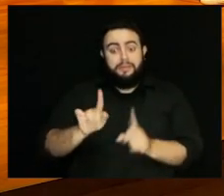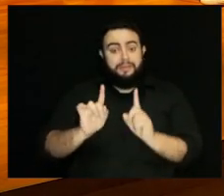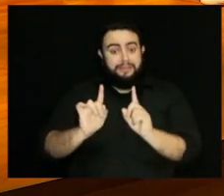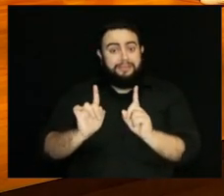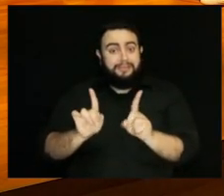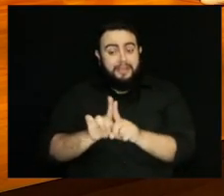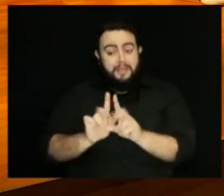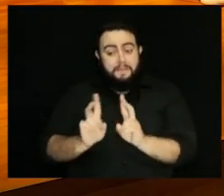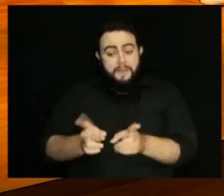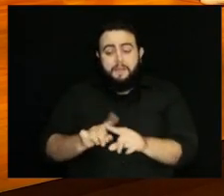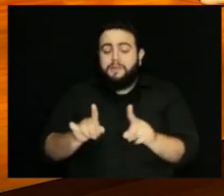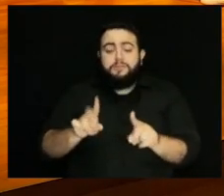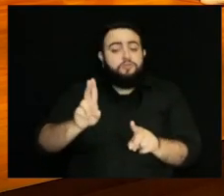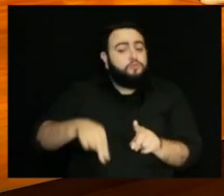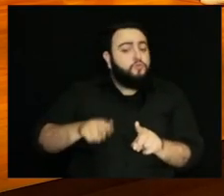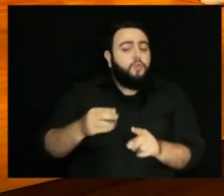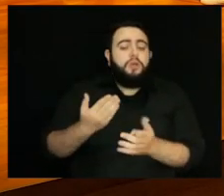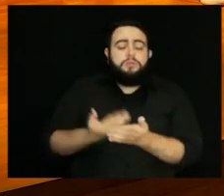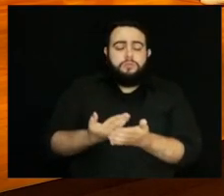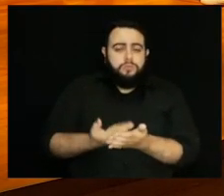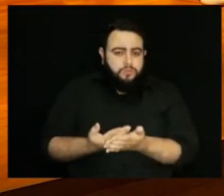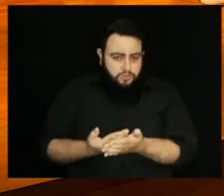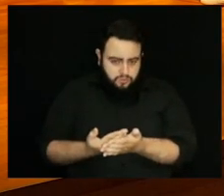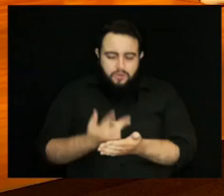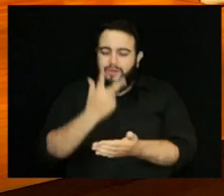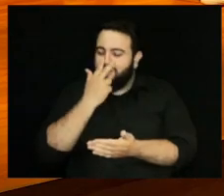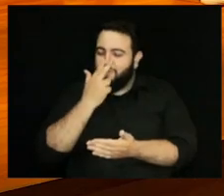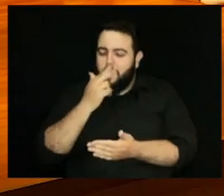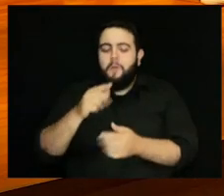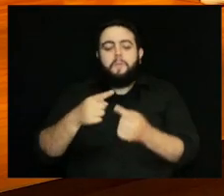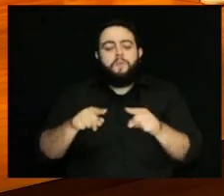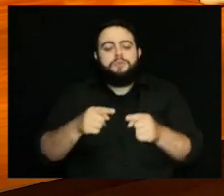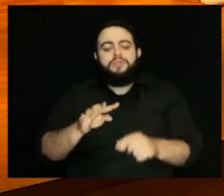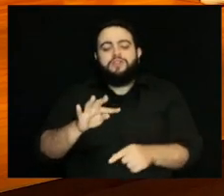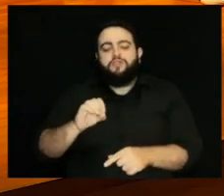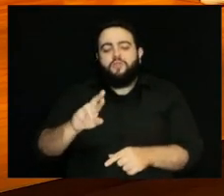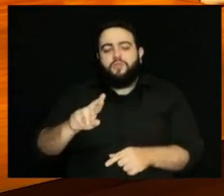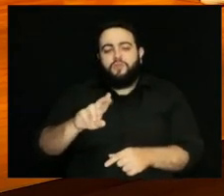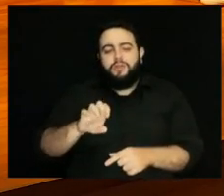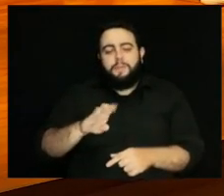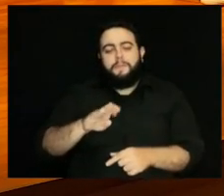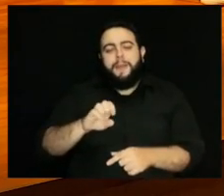melodia vai subindo junto com a construção da torre, ou então quando o cara tá completamente